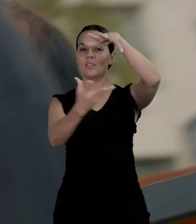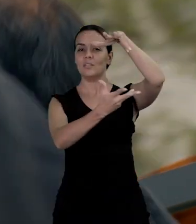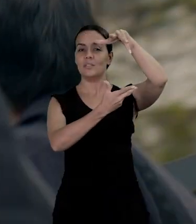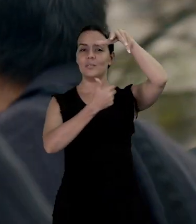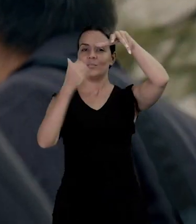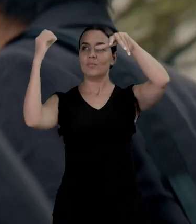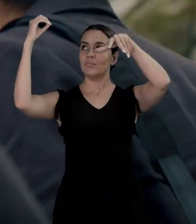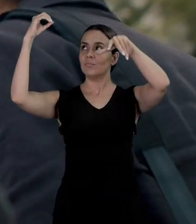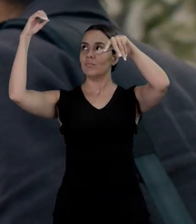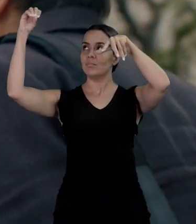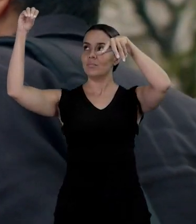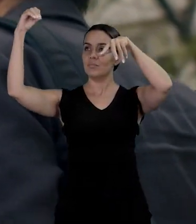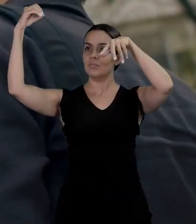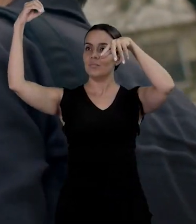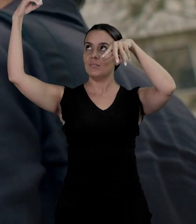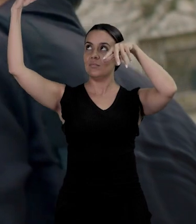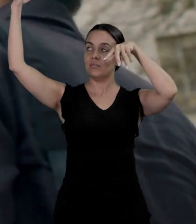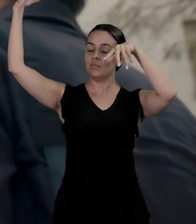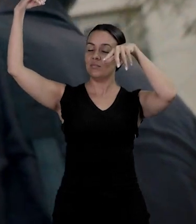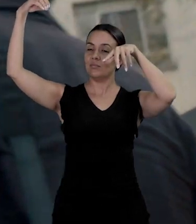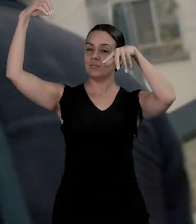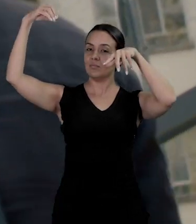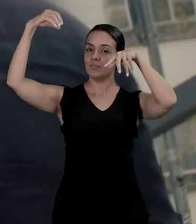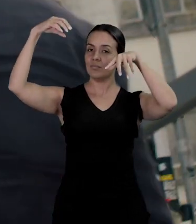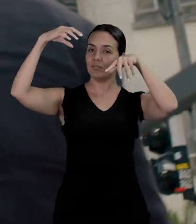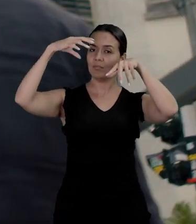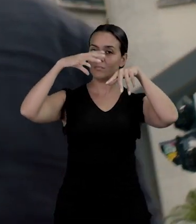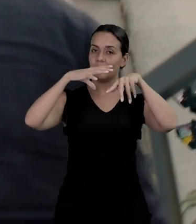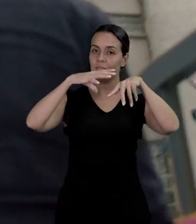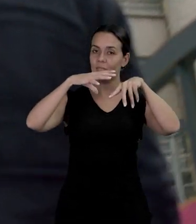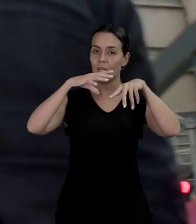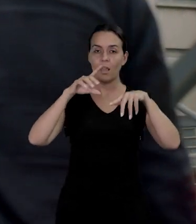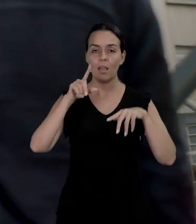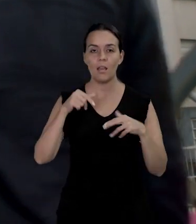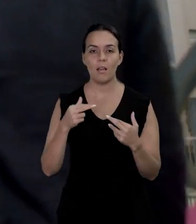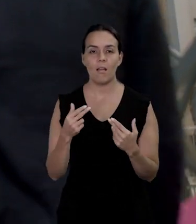o nosso sistema nervoso central que se expande sem limites,